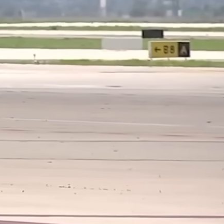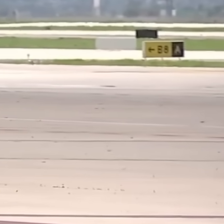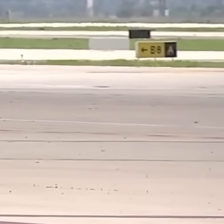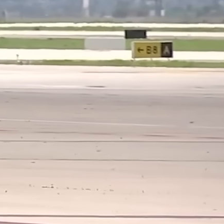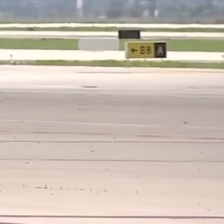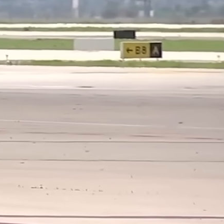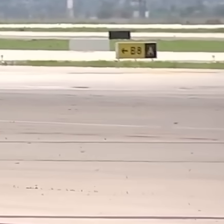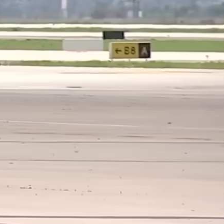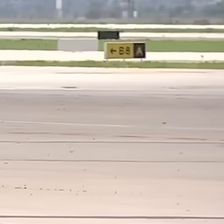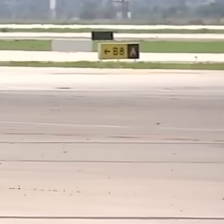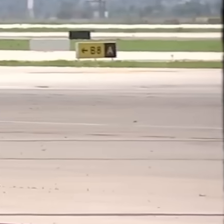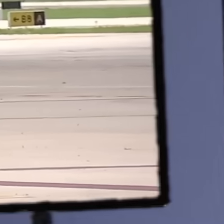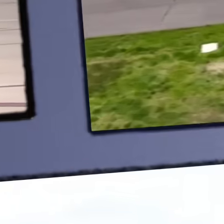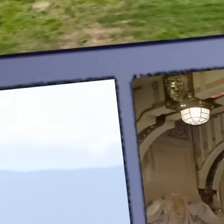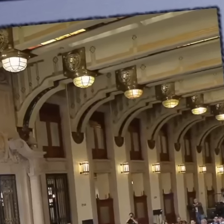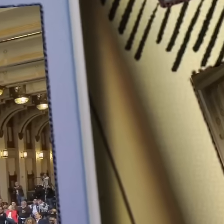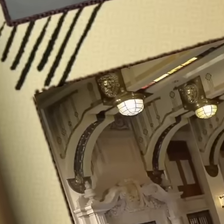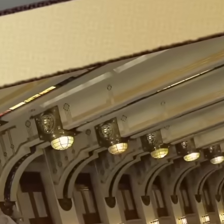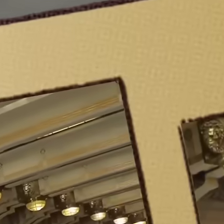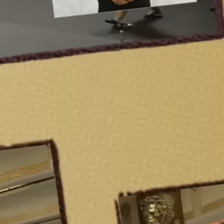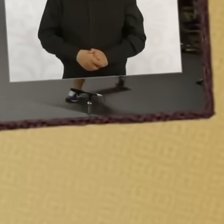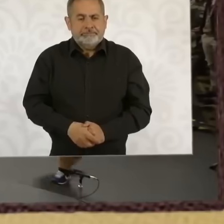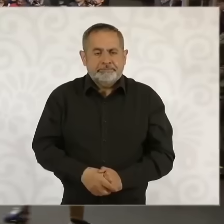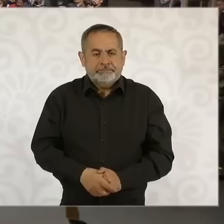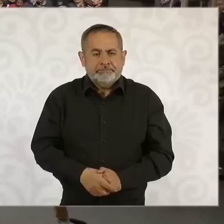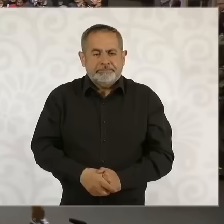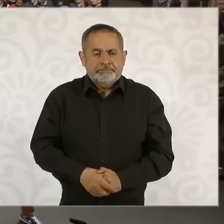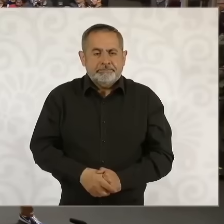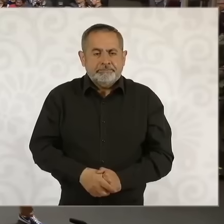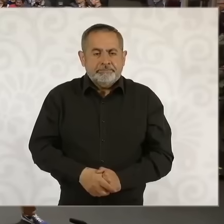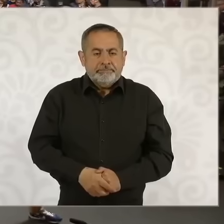[Música]